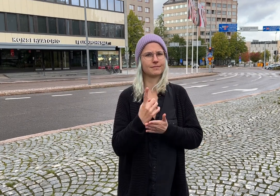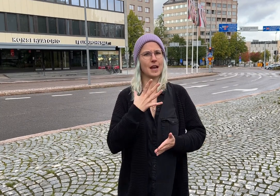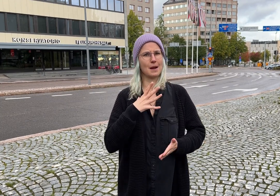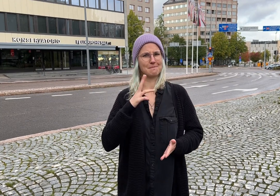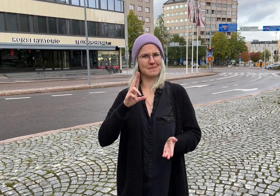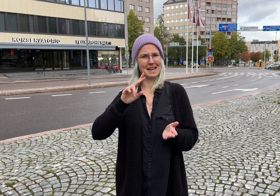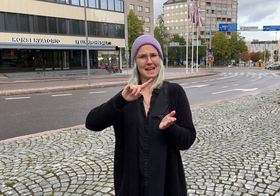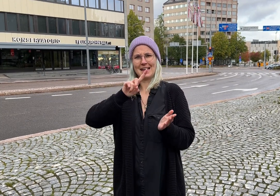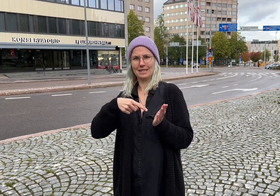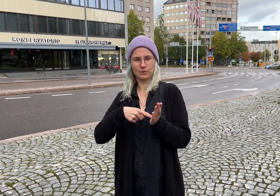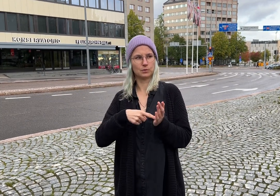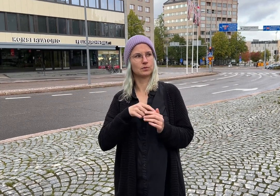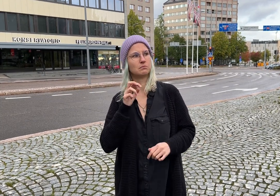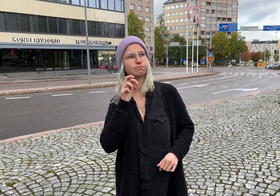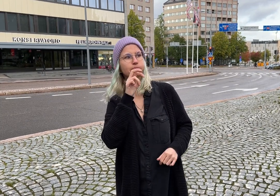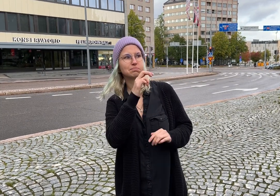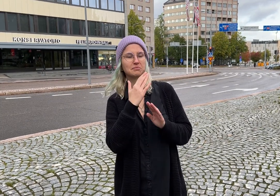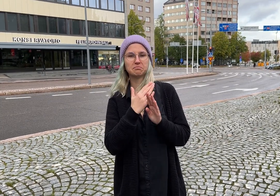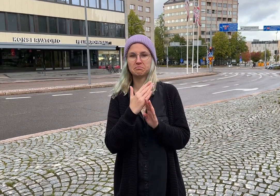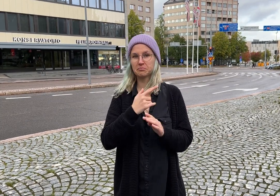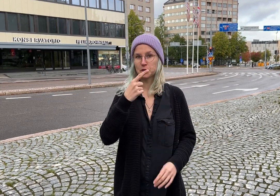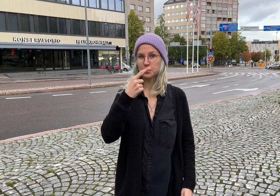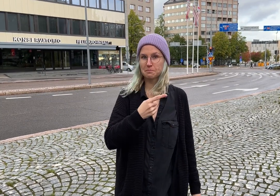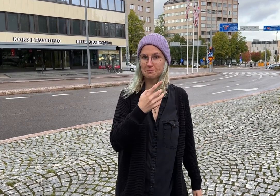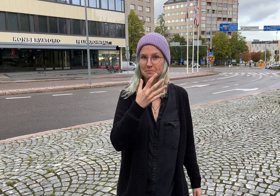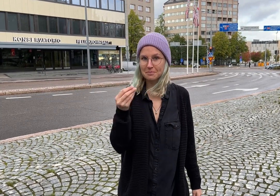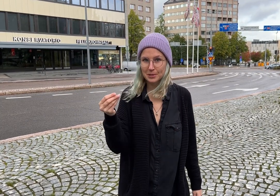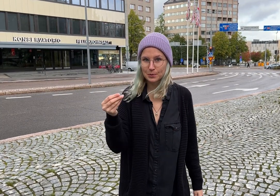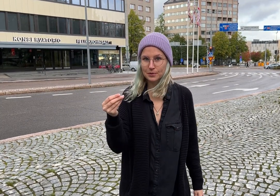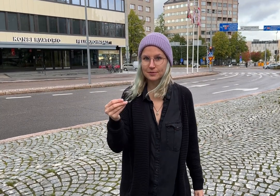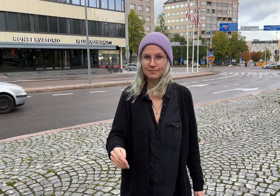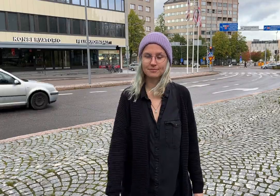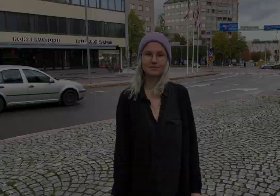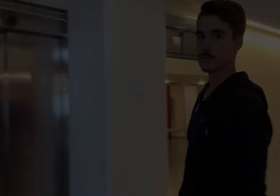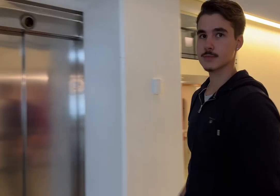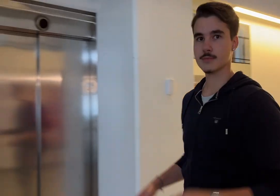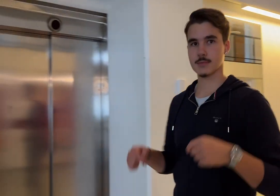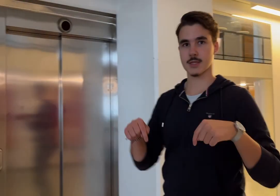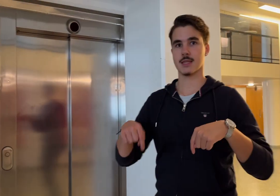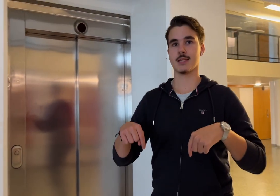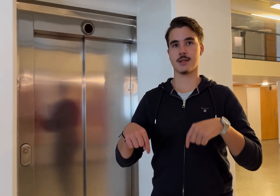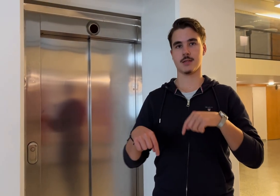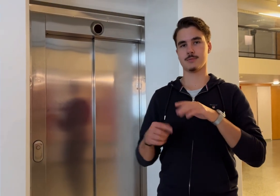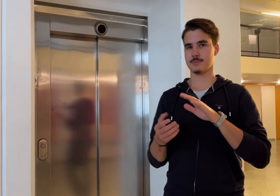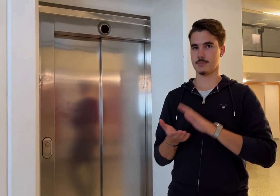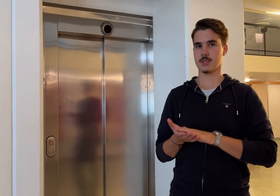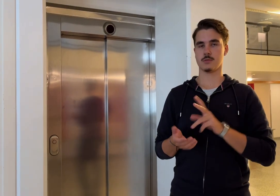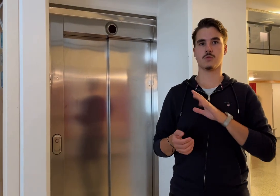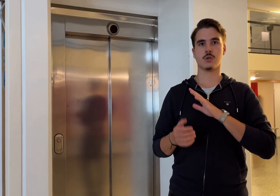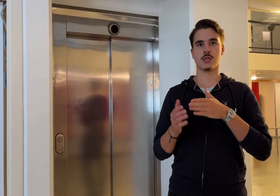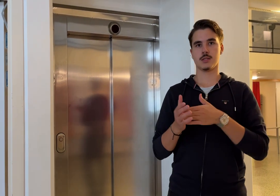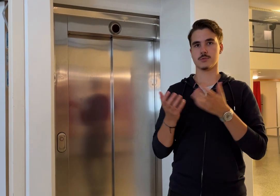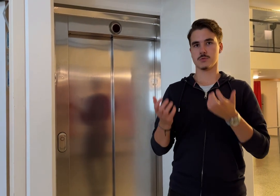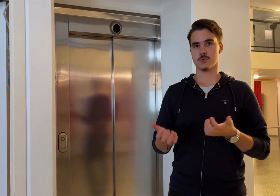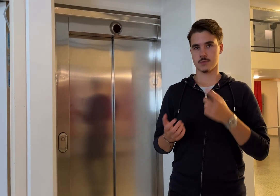Jos haluat syödä keskustassa, sinne kävelee 10 minuutissa. Paikka on esteetön.